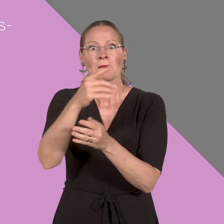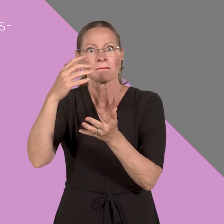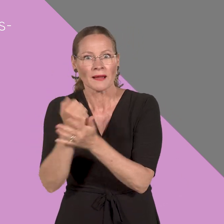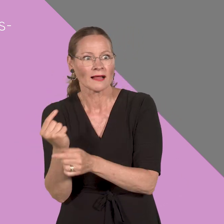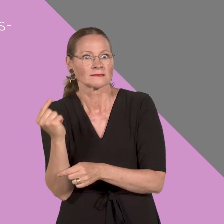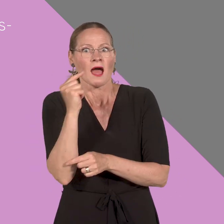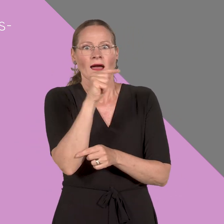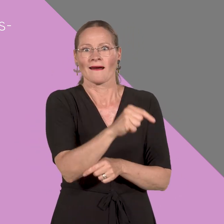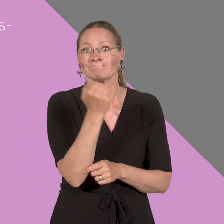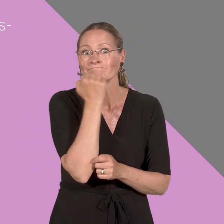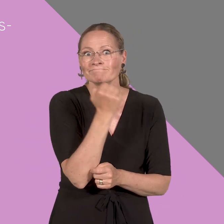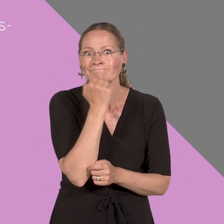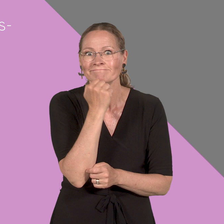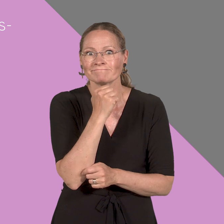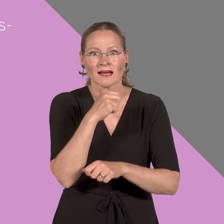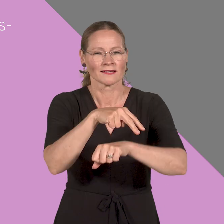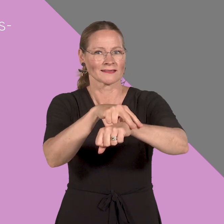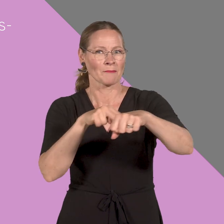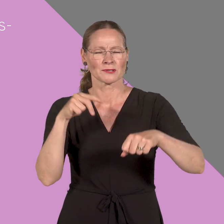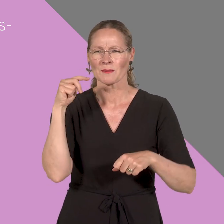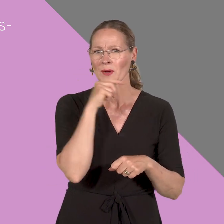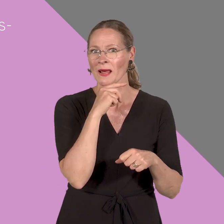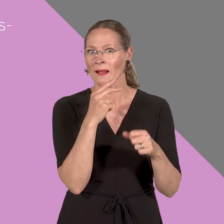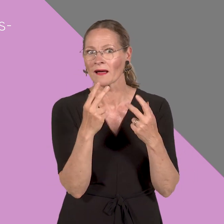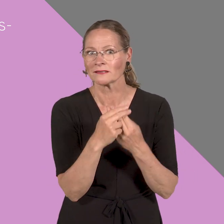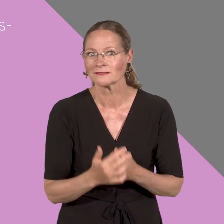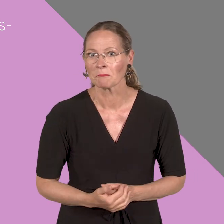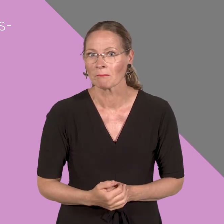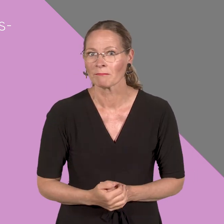ja lopuksi pääset leikkimään kapteeni Punaisen kanssa.